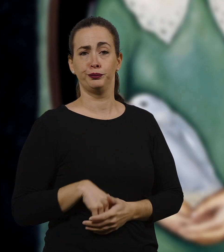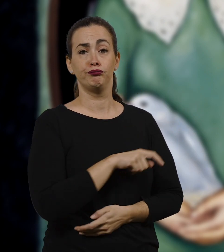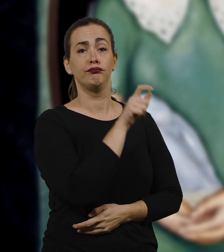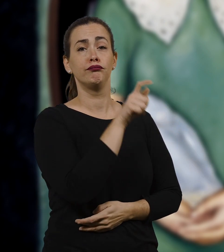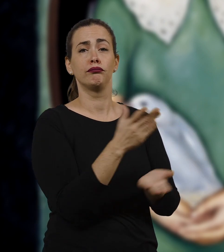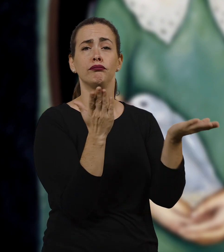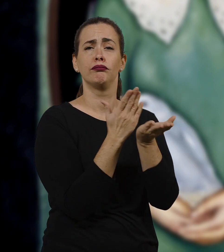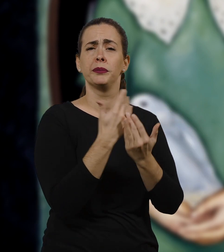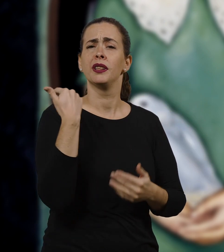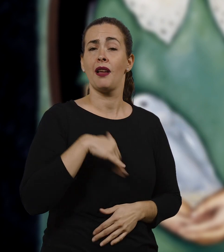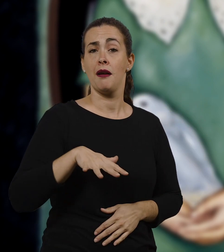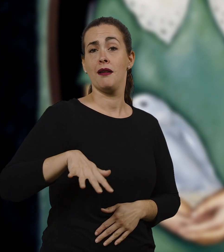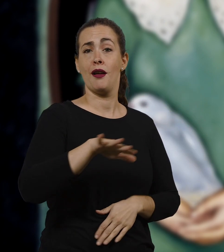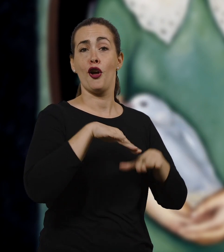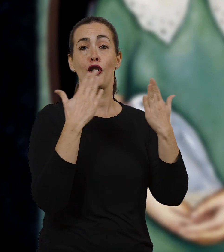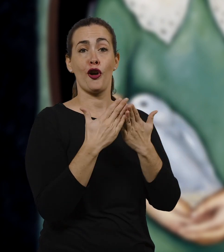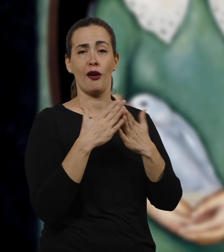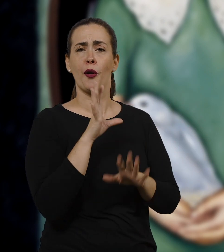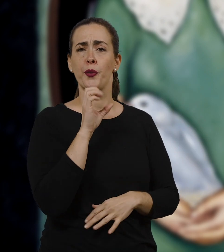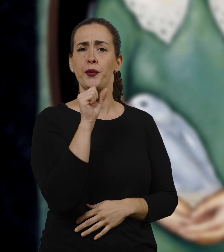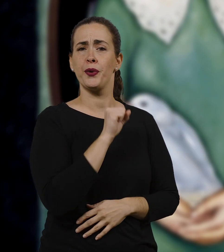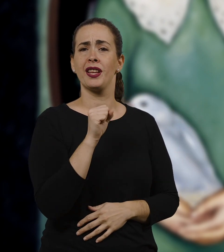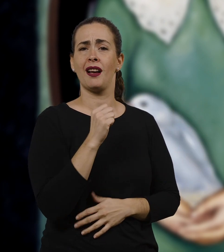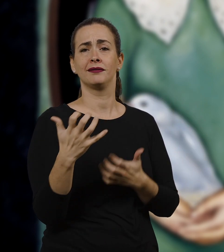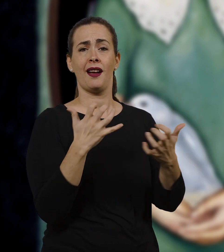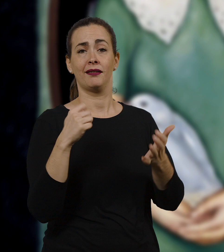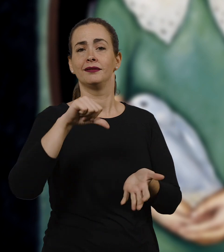es va formar a l’Escola de Belles Arts de Barcelona